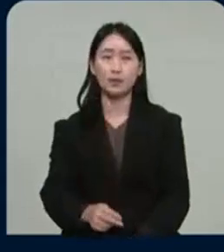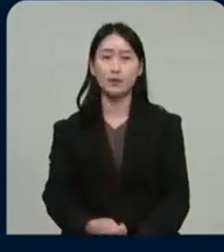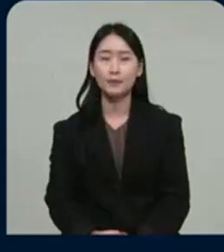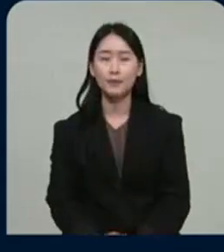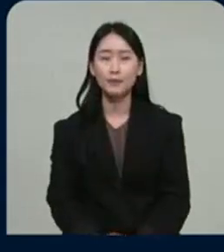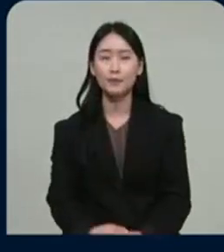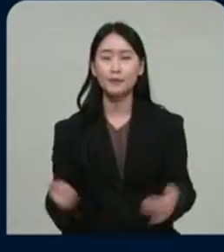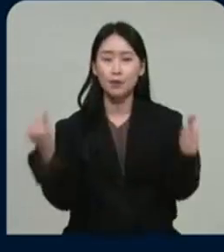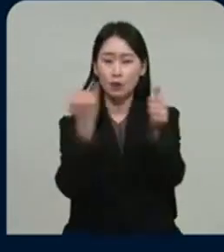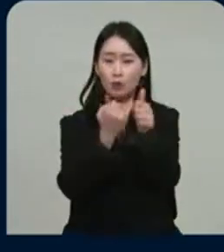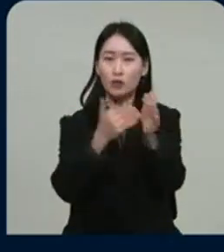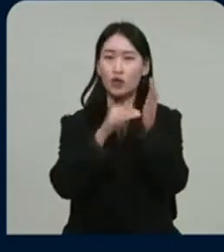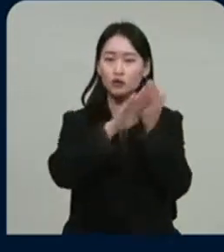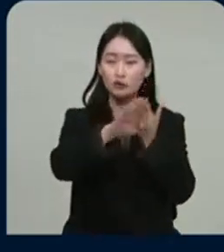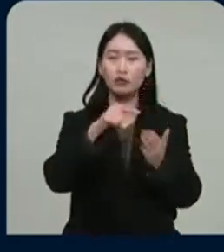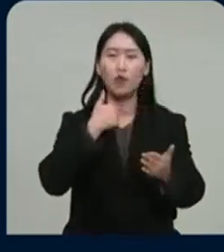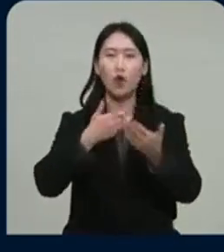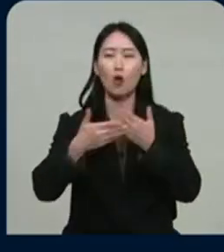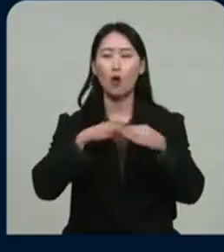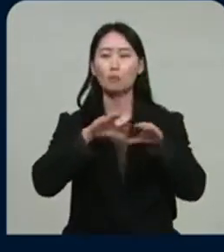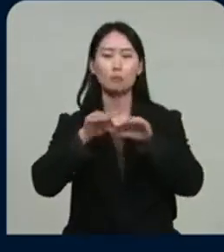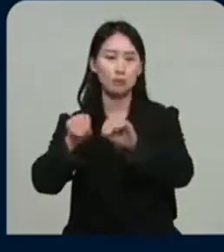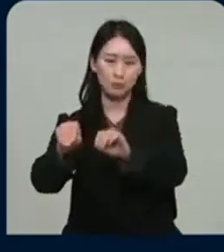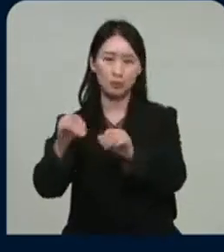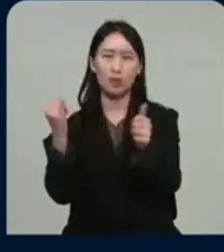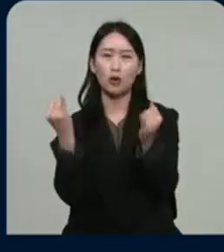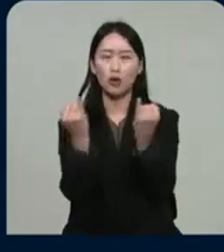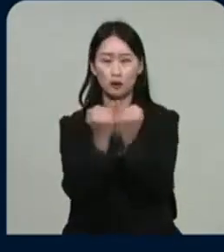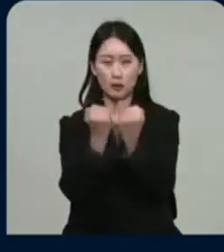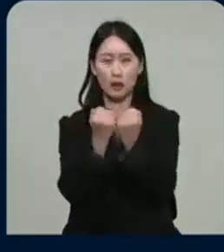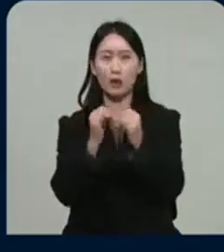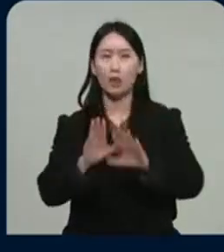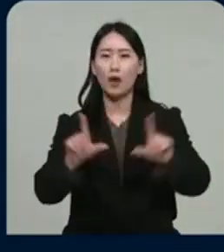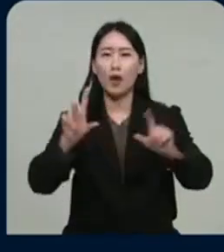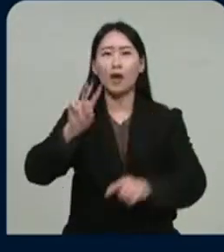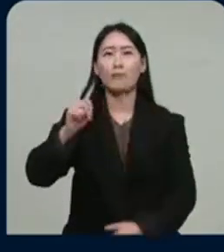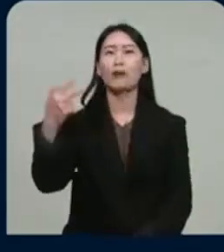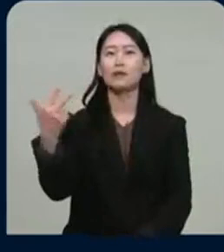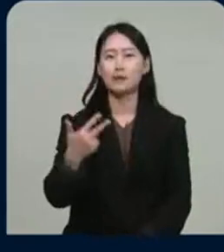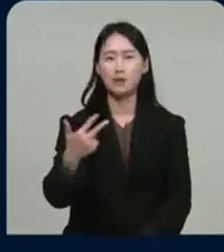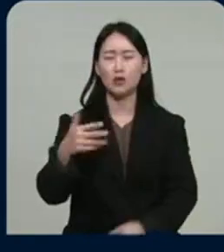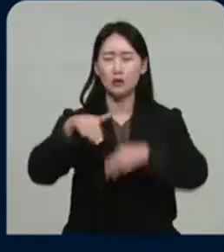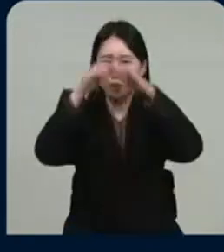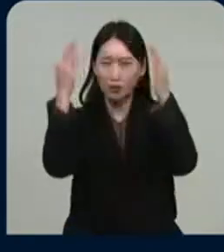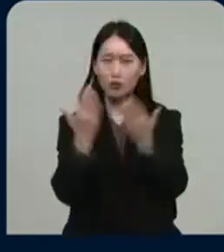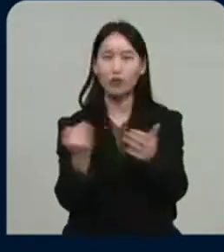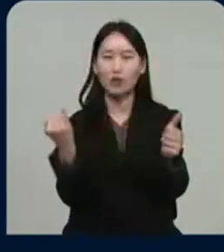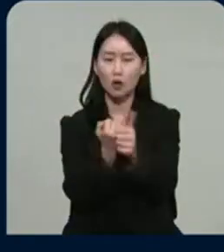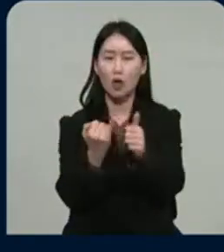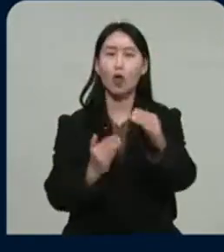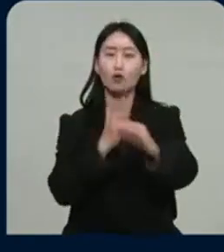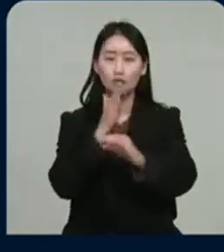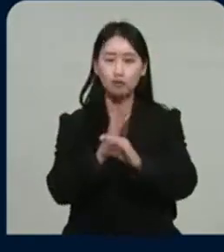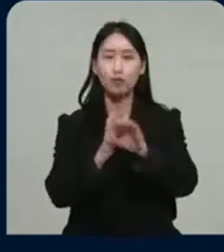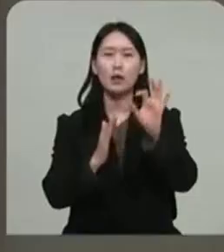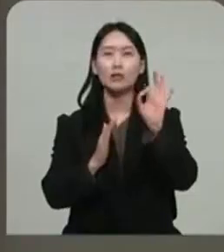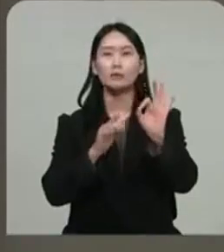결혼 뒤 경력이 단절된 여성은 올해 2만 7천 명으로 전체 기혼 여성의 10.6%에 달했습니다.